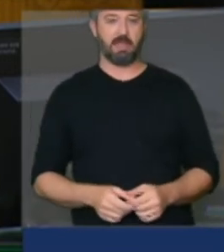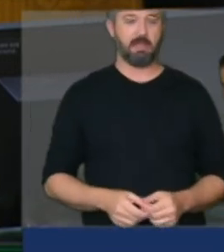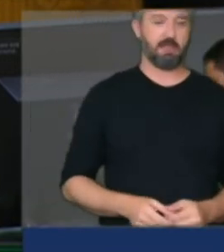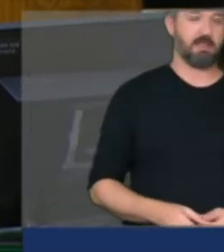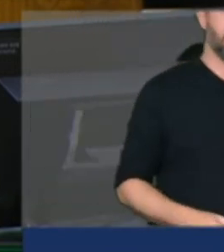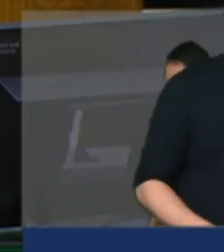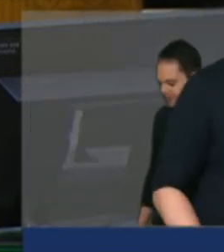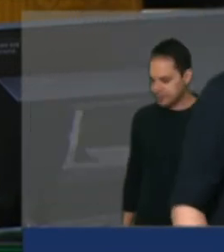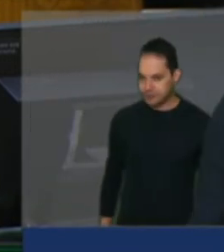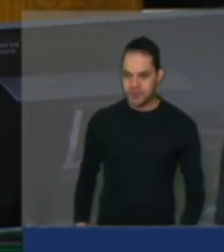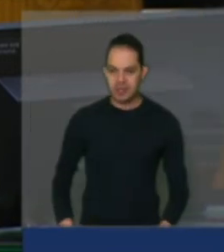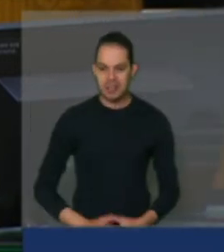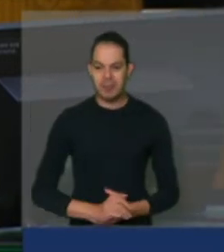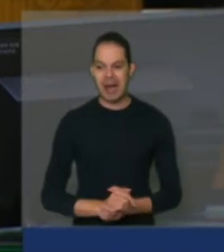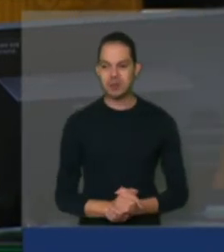DICO. PORTANTO, PARABÉNS A TODOS OS DOADORES, A TODOS OS